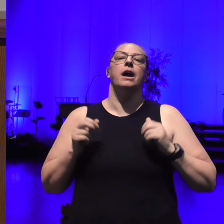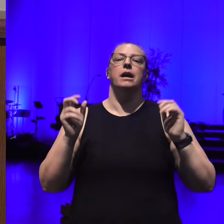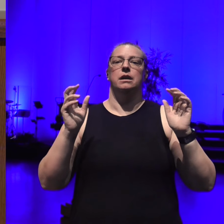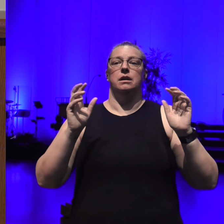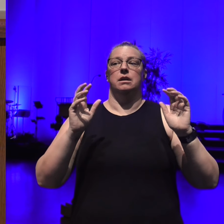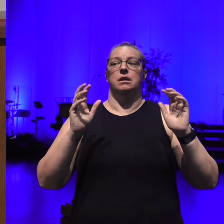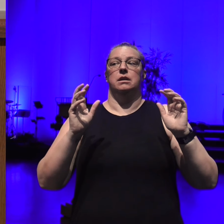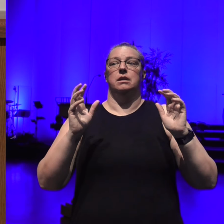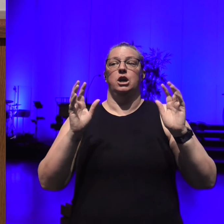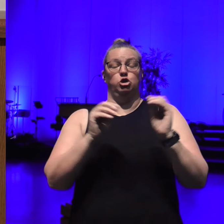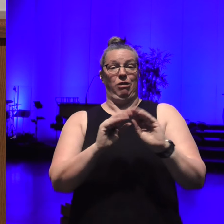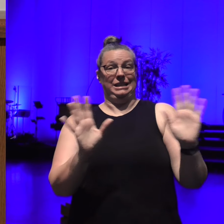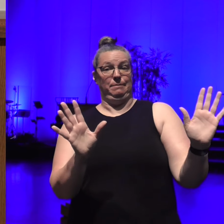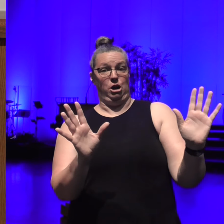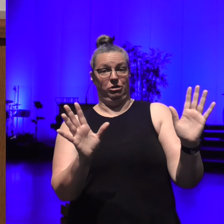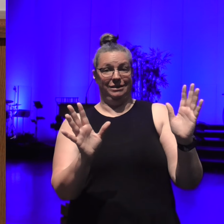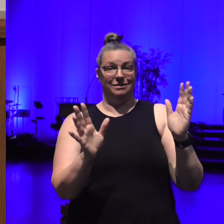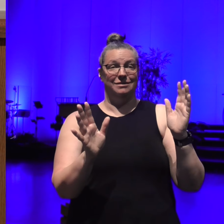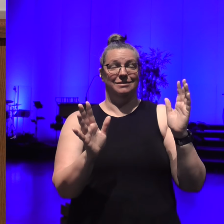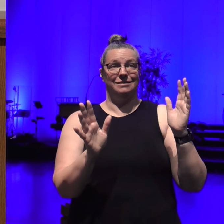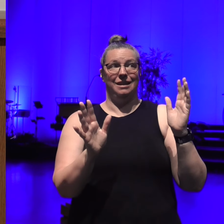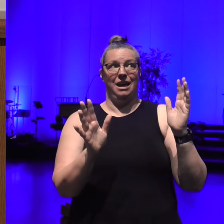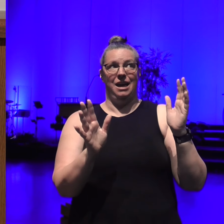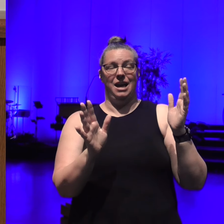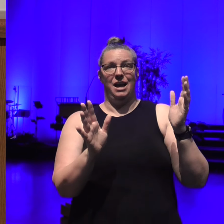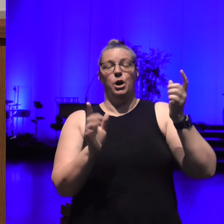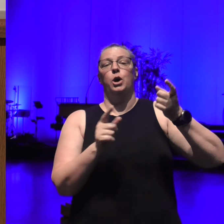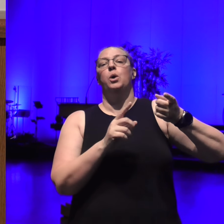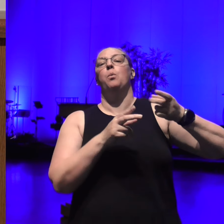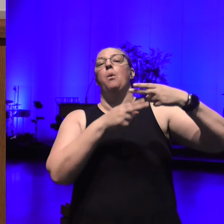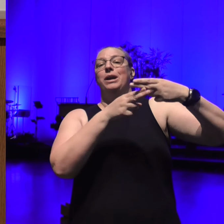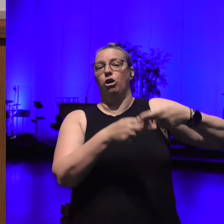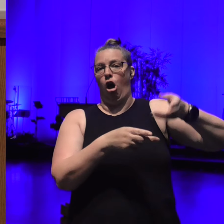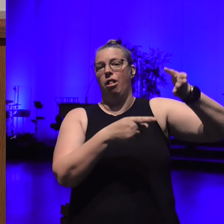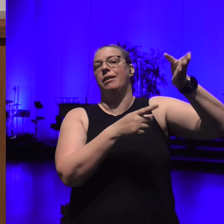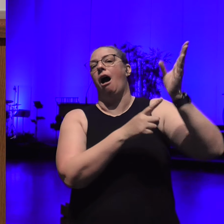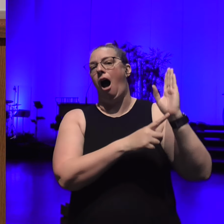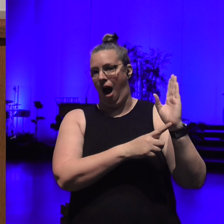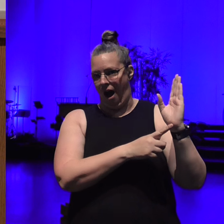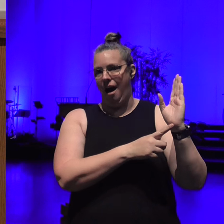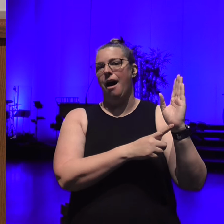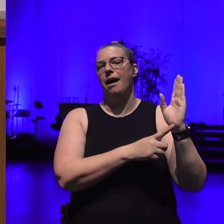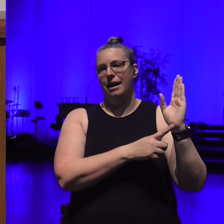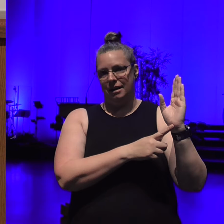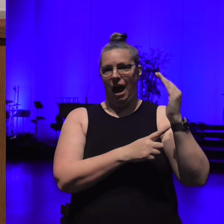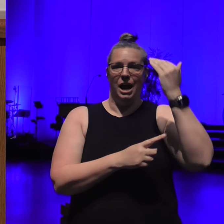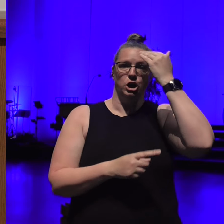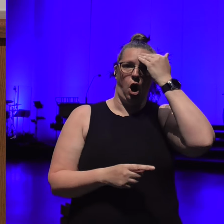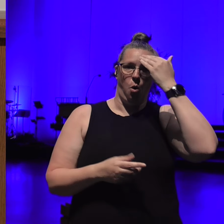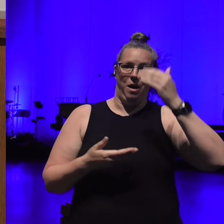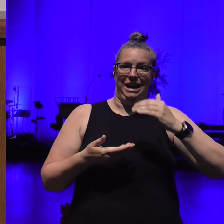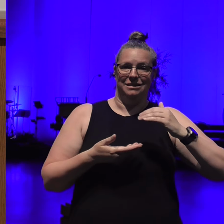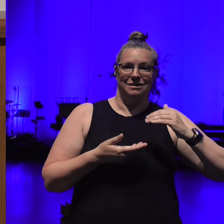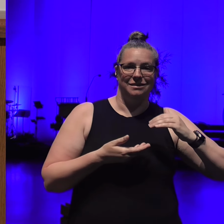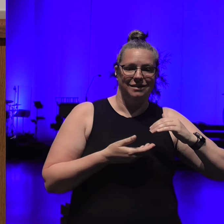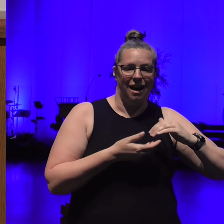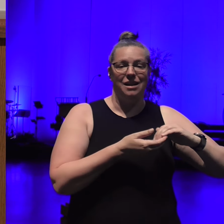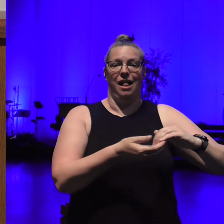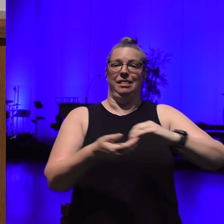presencia trascendente que llamamos Dios o espíritu. Sé que es el amor colectivo del universo